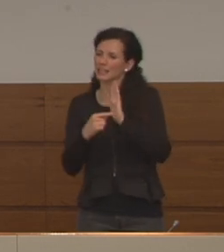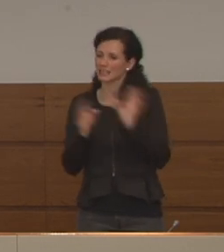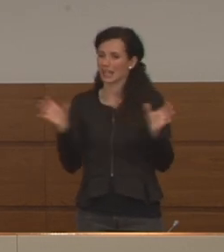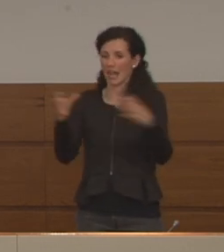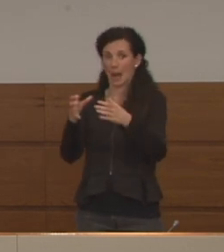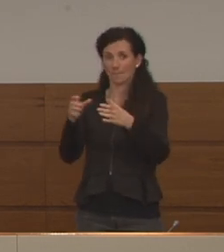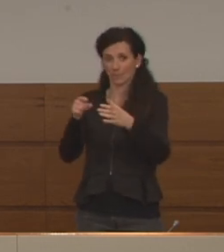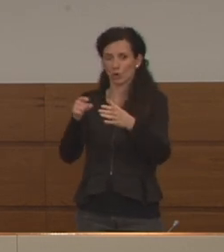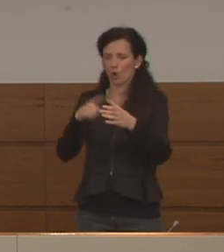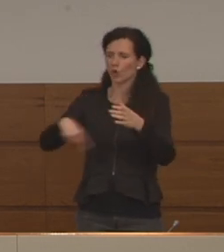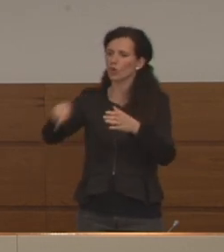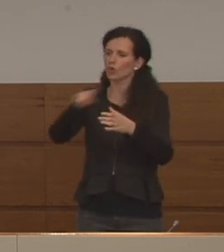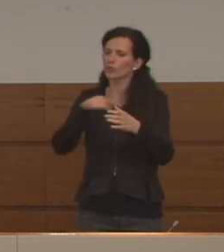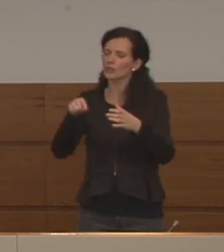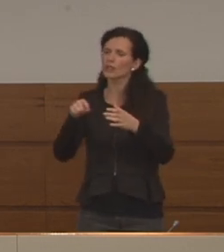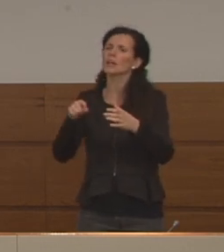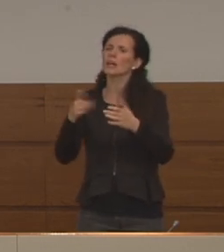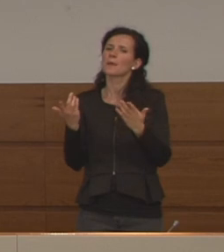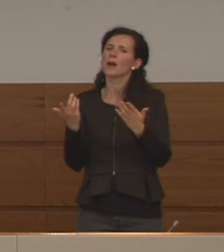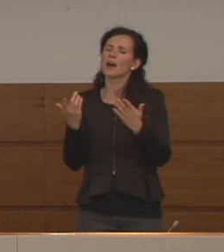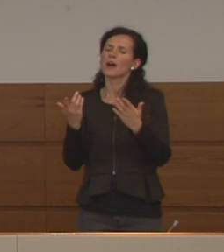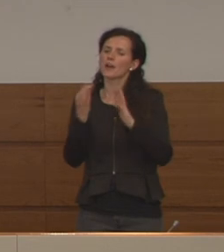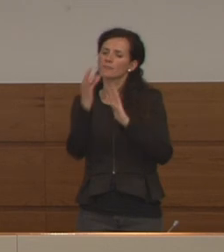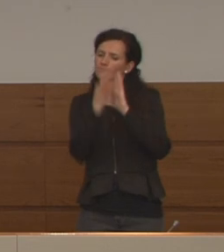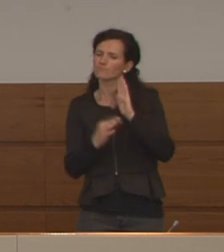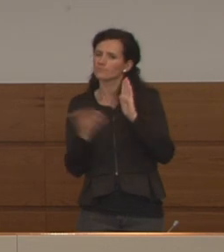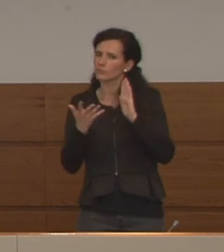caratteristiche specifiche del Ministero della Salute, se ci può dare qualche